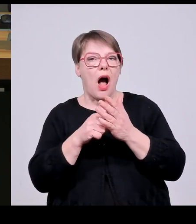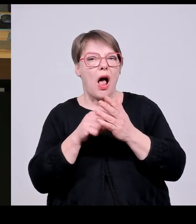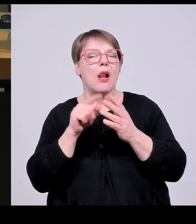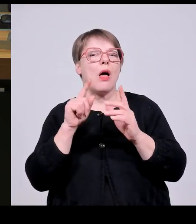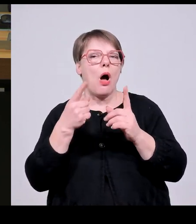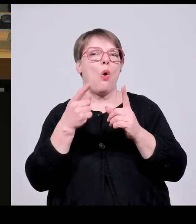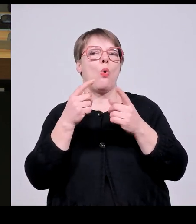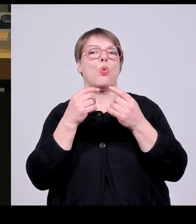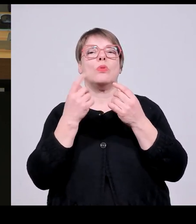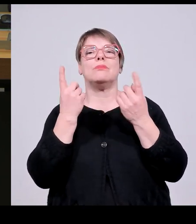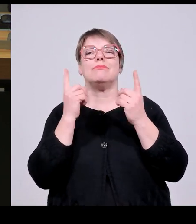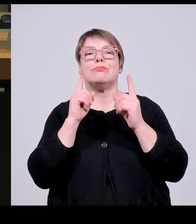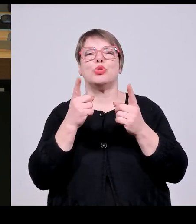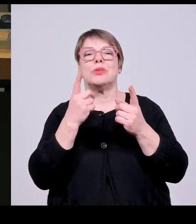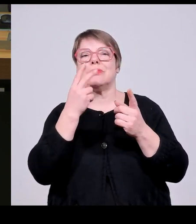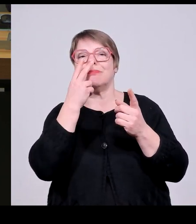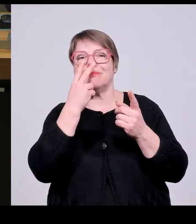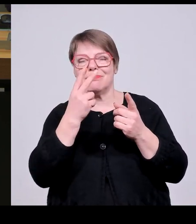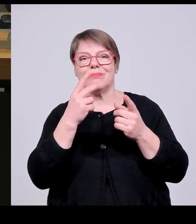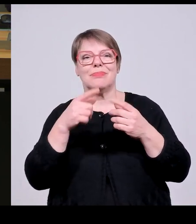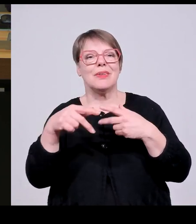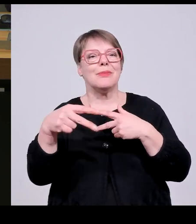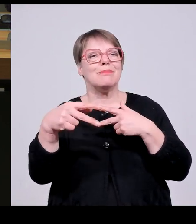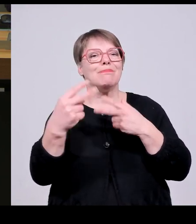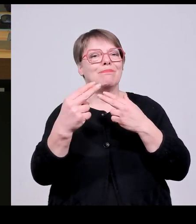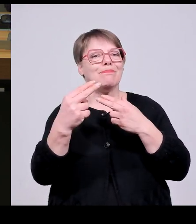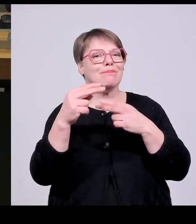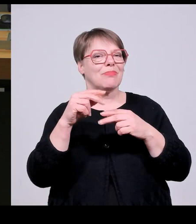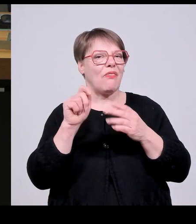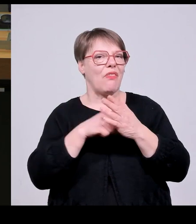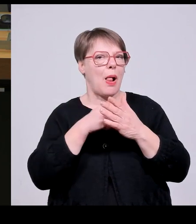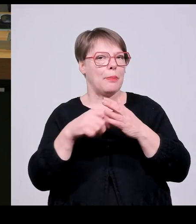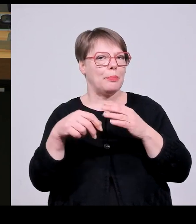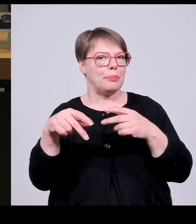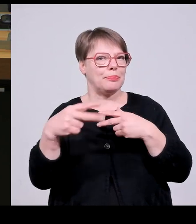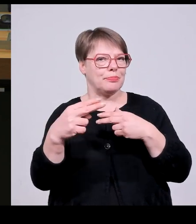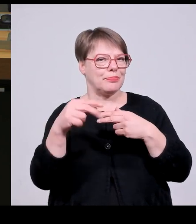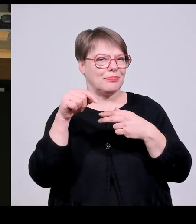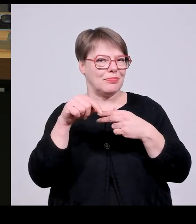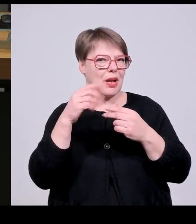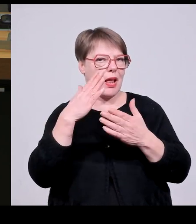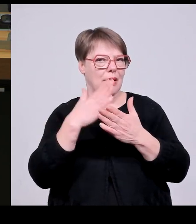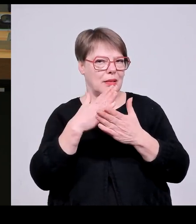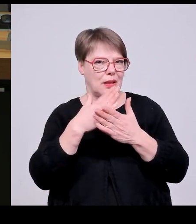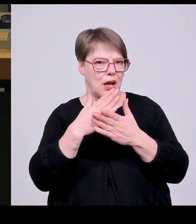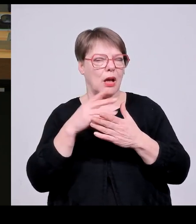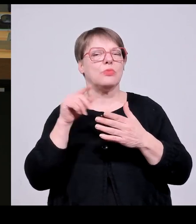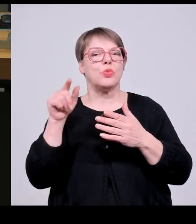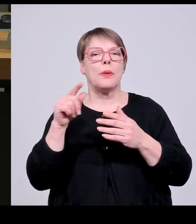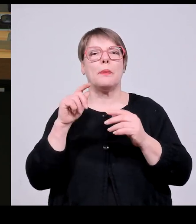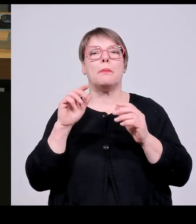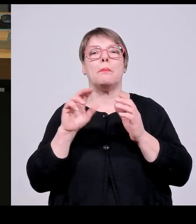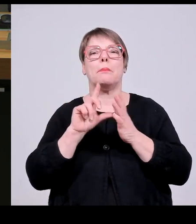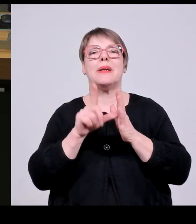gegeben hat, auf diese Frage ist sehr eindeutig. Dass nämlich selbstverständlich zu respektieren ist, die Ernennung auf Zeit, die